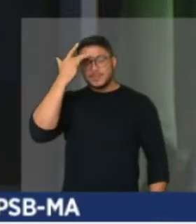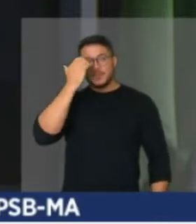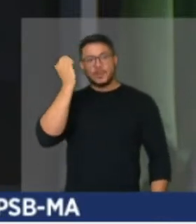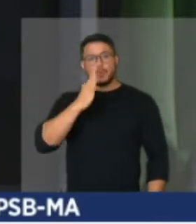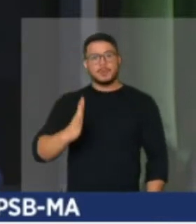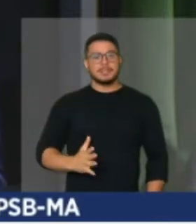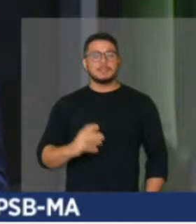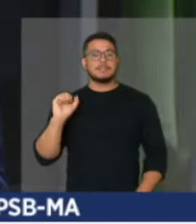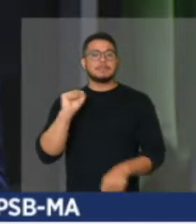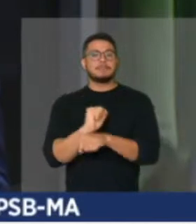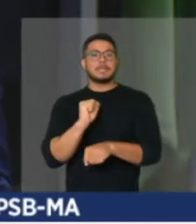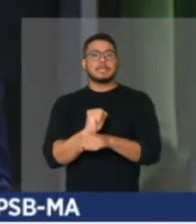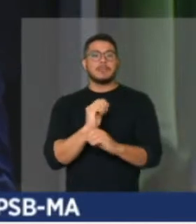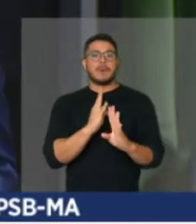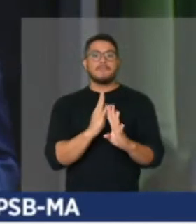UM BENEFÍCIO DO INSS E NÃO CONSEGUE. A RESPONSABILIDADE